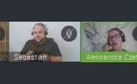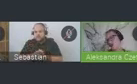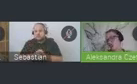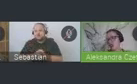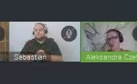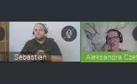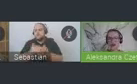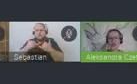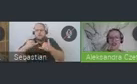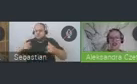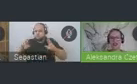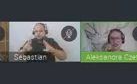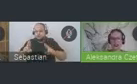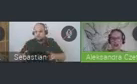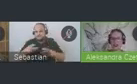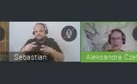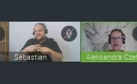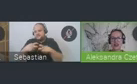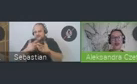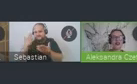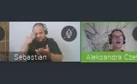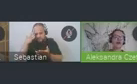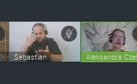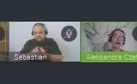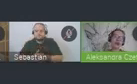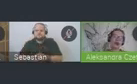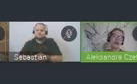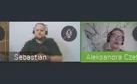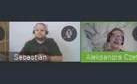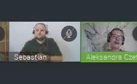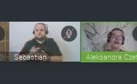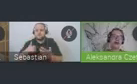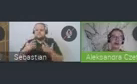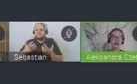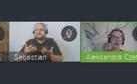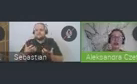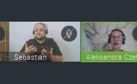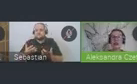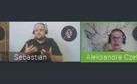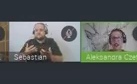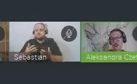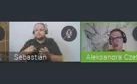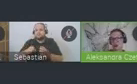Różne rzeczy się zdarzają w internecie, wiadomo, więc zachęcam do dawania nam znać.